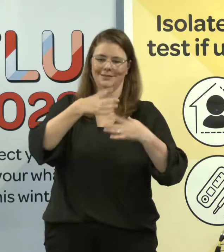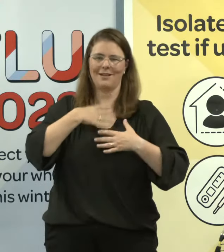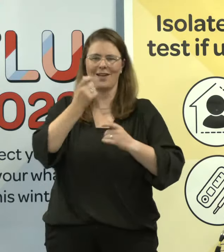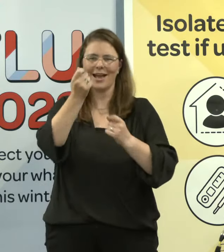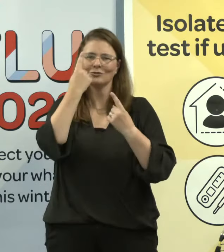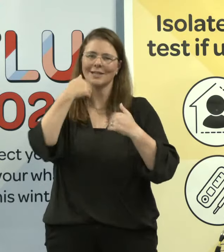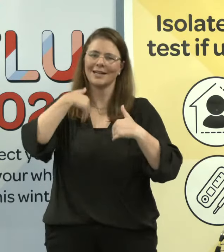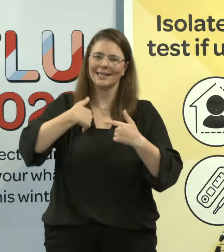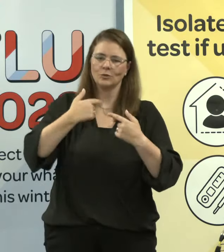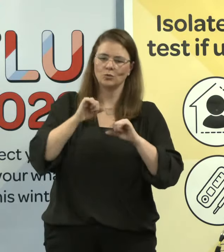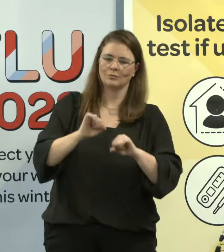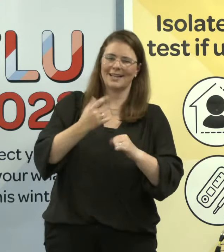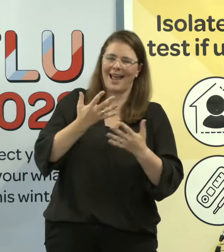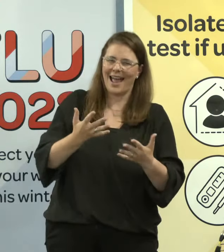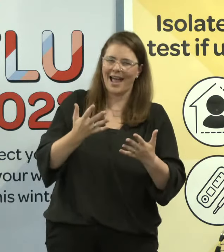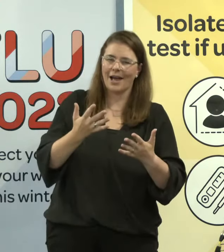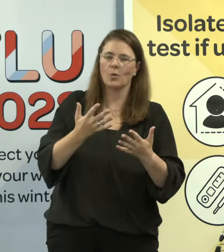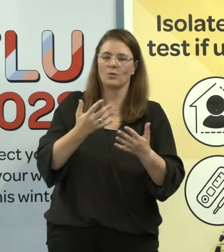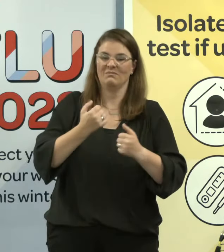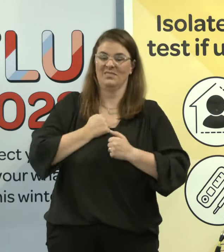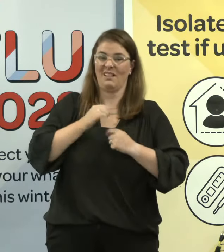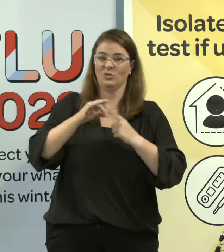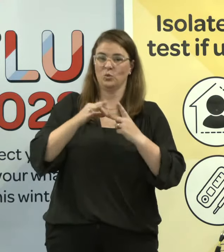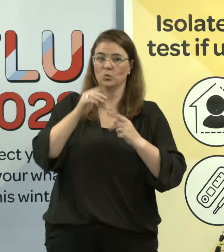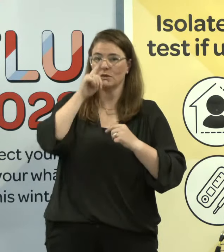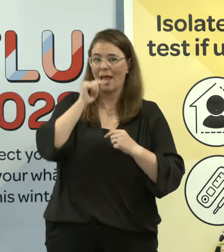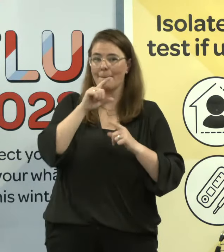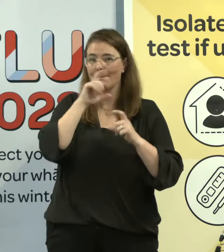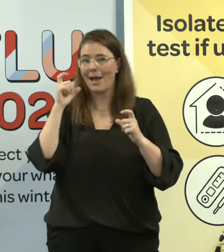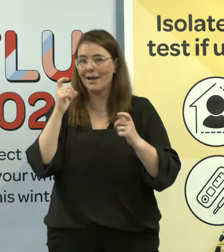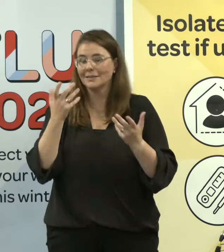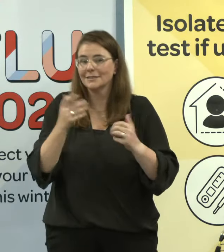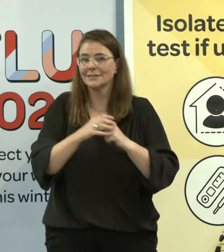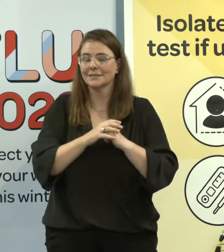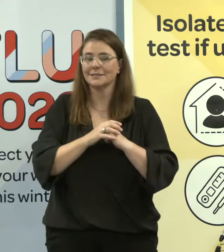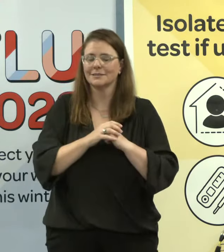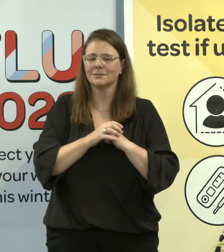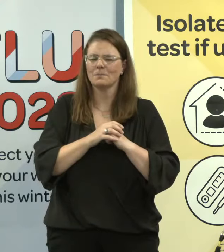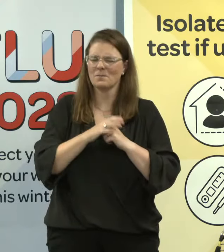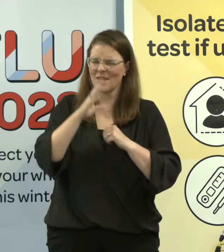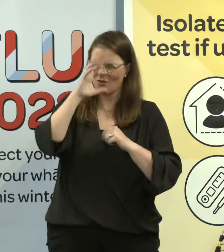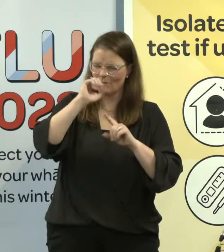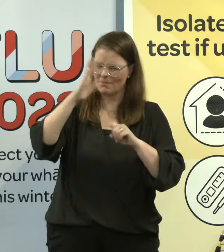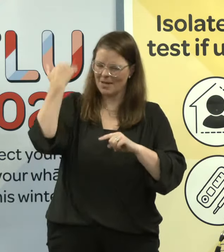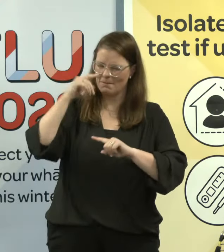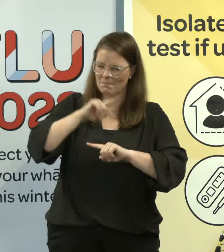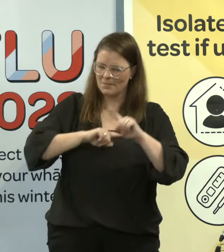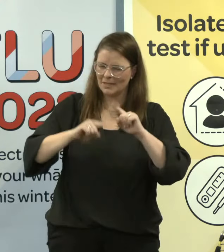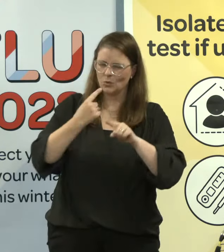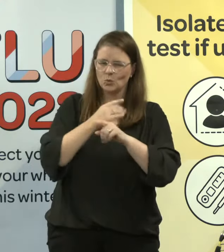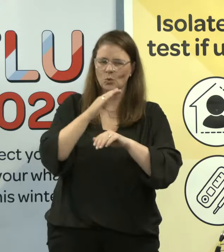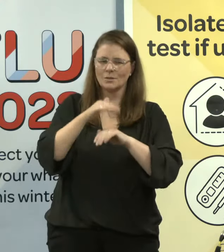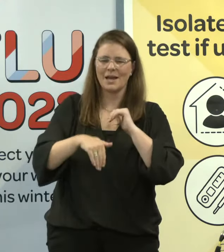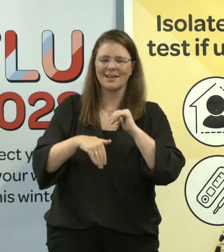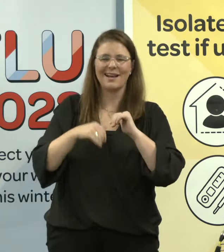whakaaro koinei te huarahi